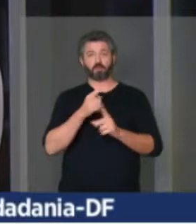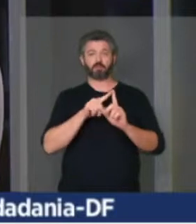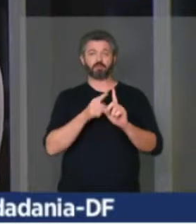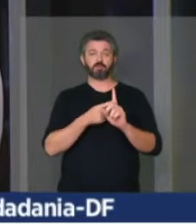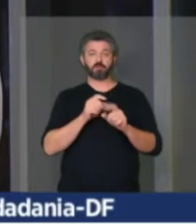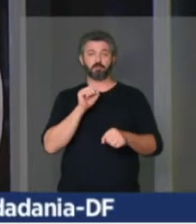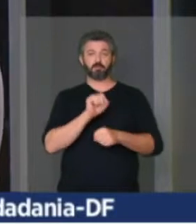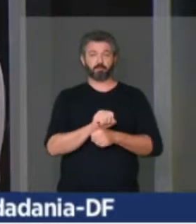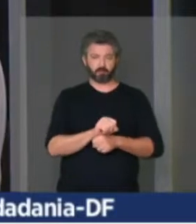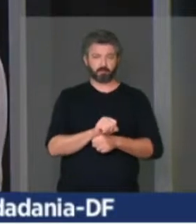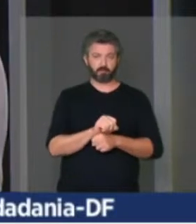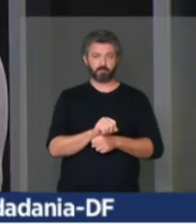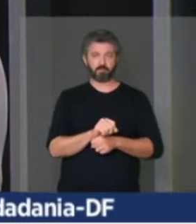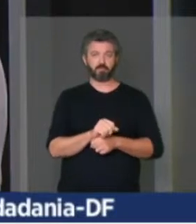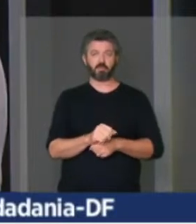DISPOSTO DO ART. 395 DA CONSOLIDAÇÃO DAS LEIS DE